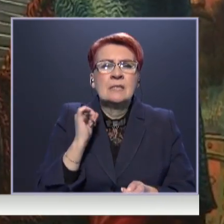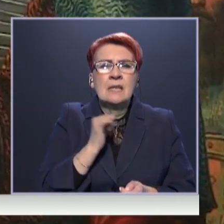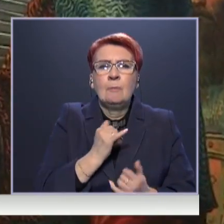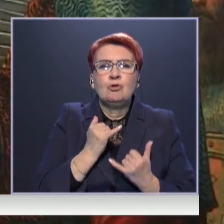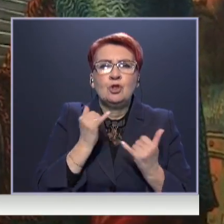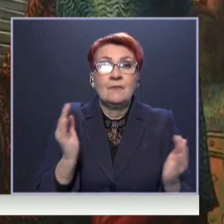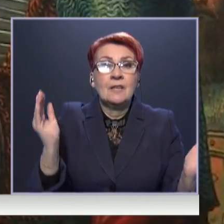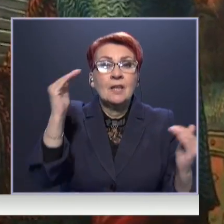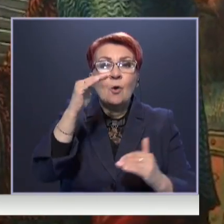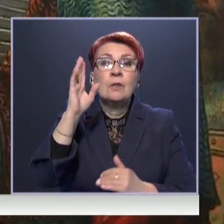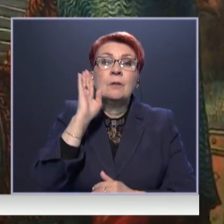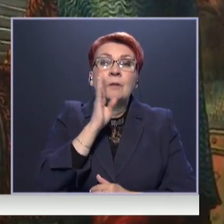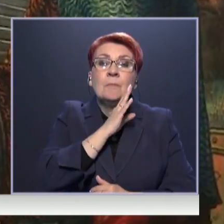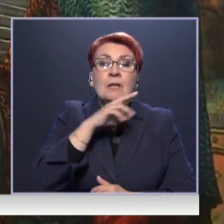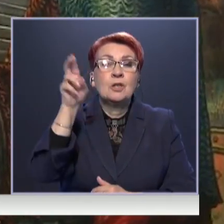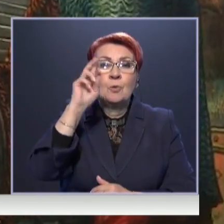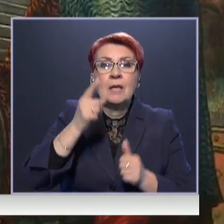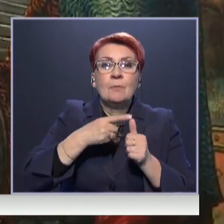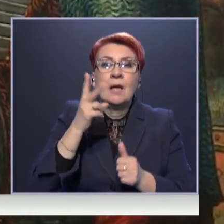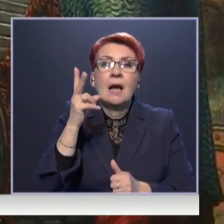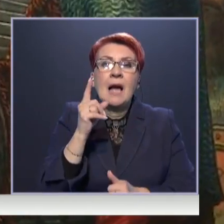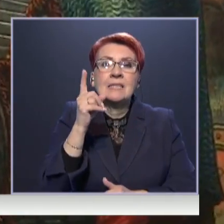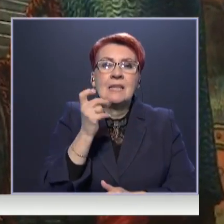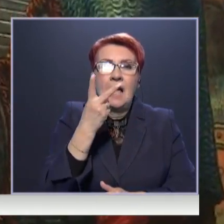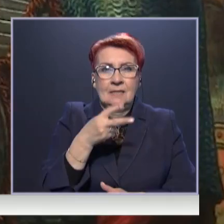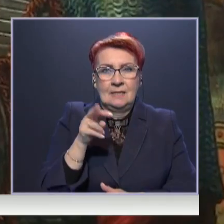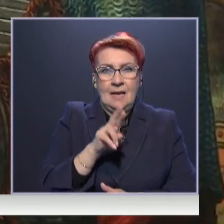икон матери Божией именуемой Казанской ее же памяти